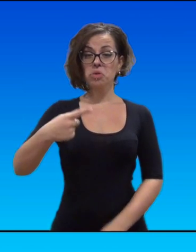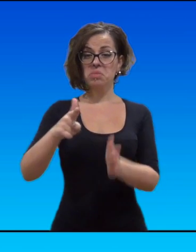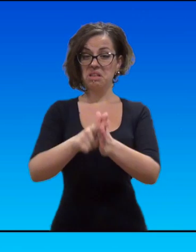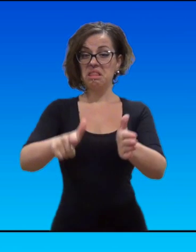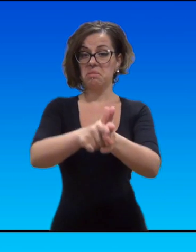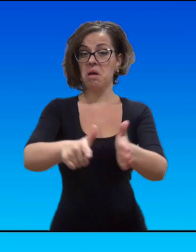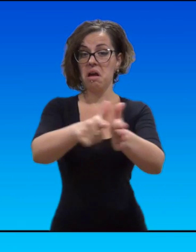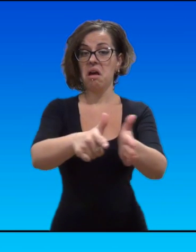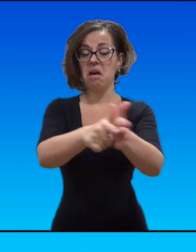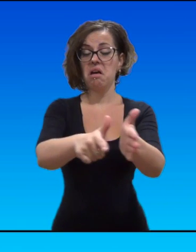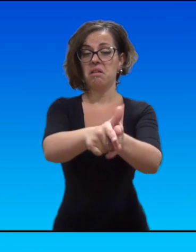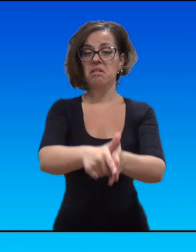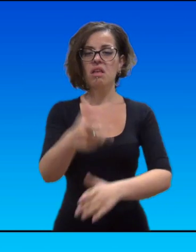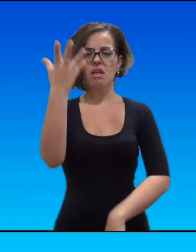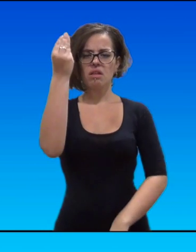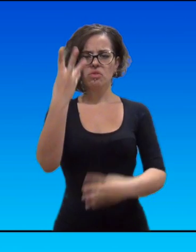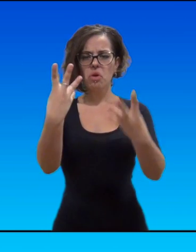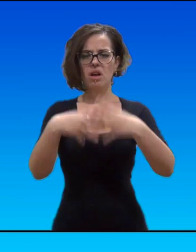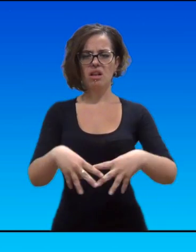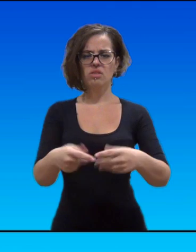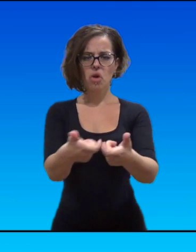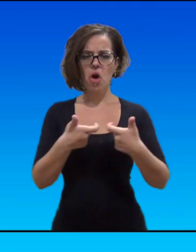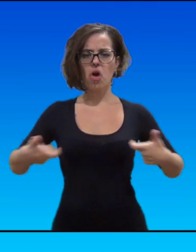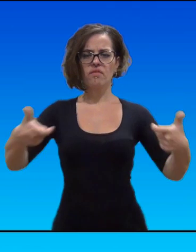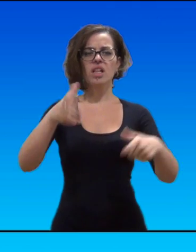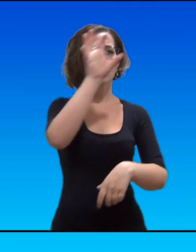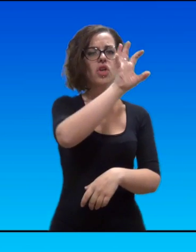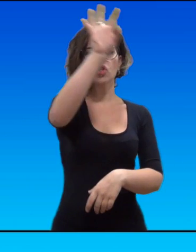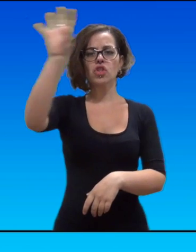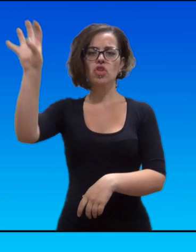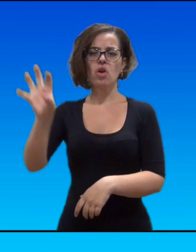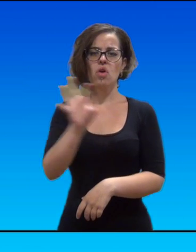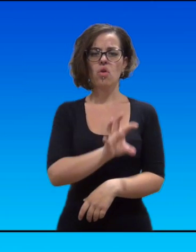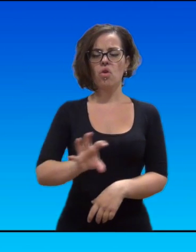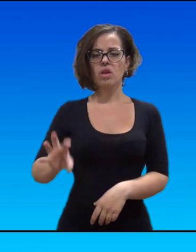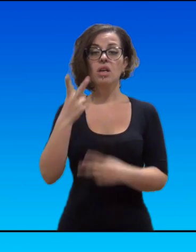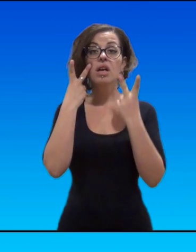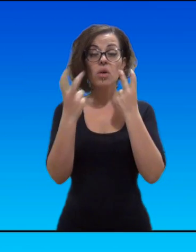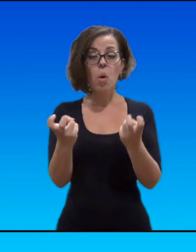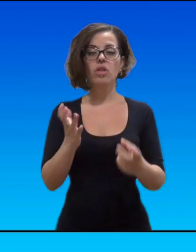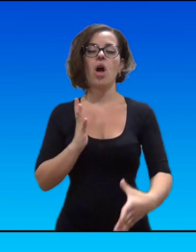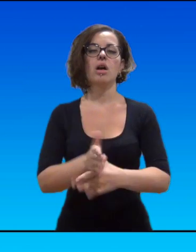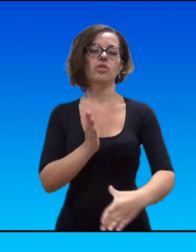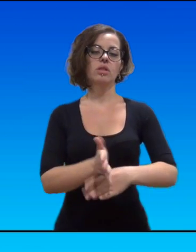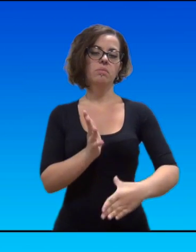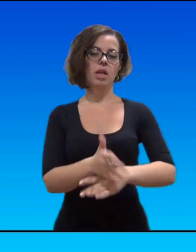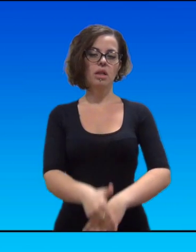Nelle prossime settimane l'ENS organizzerà convegni regionali sul tema dell'accessibilità.